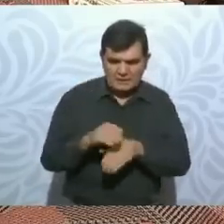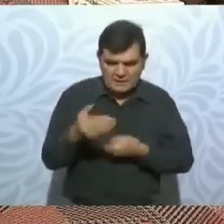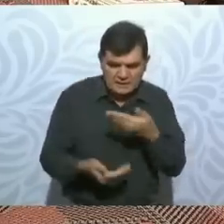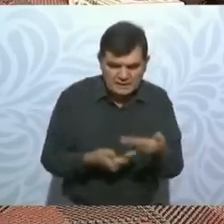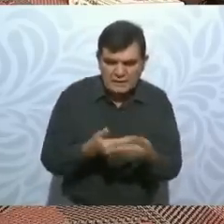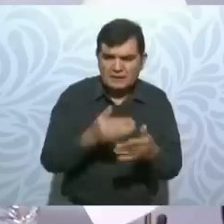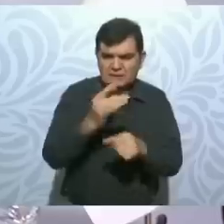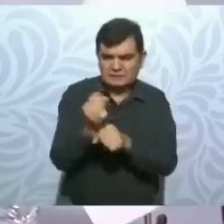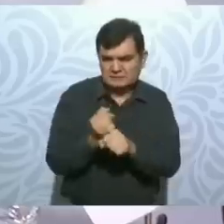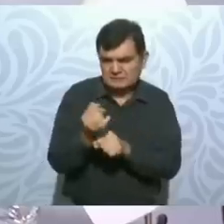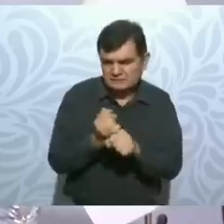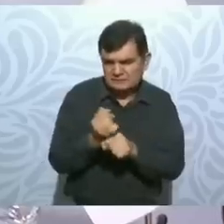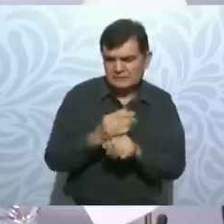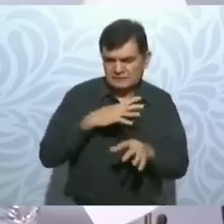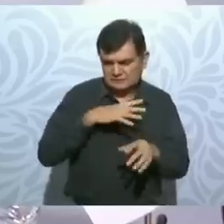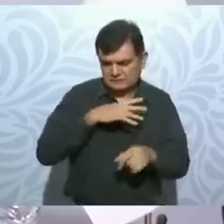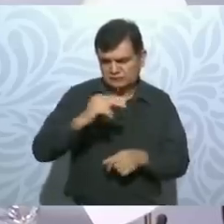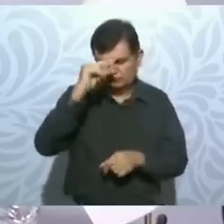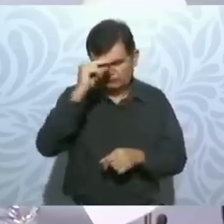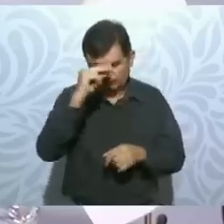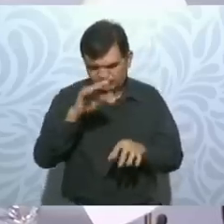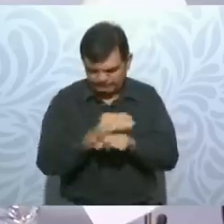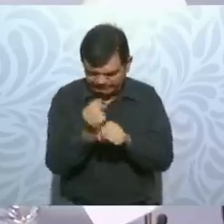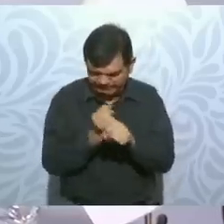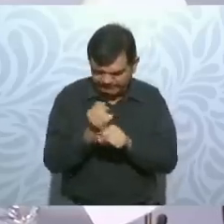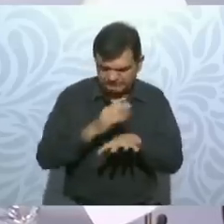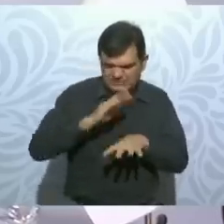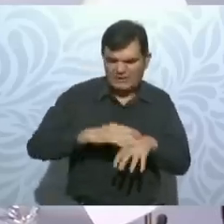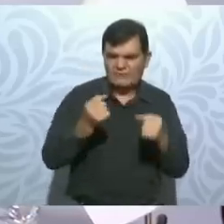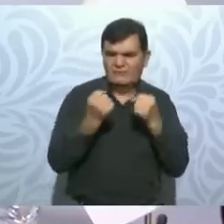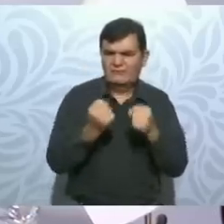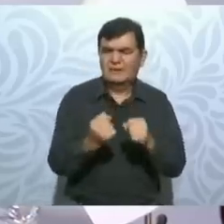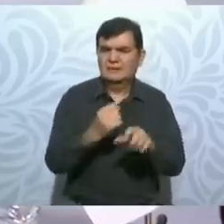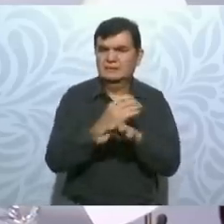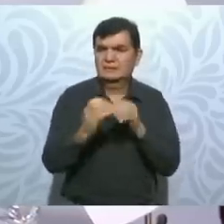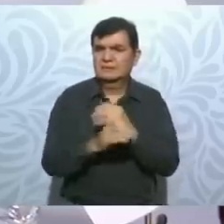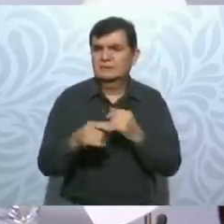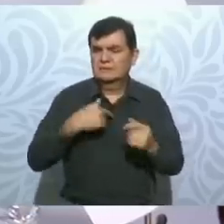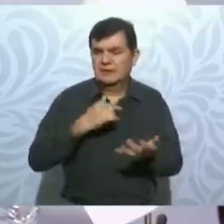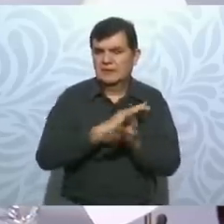investigación e inteligencia sobre el uso de la fuerza para convertir la información en